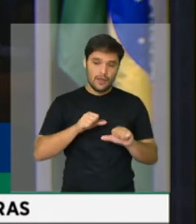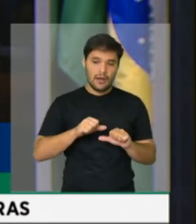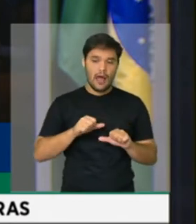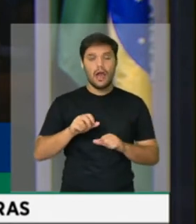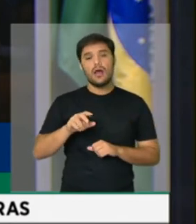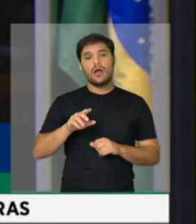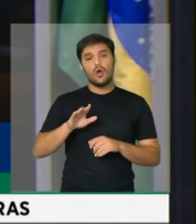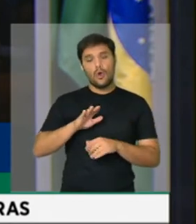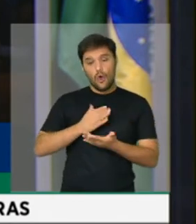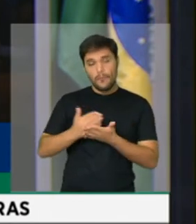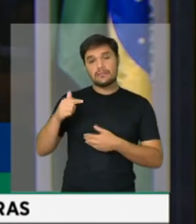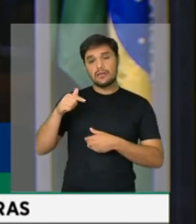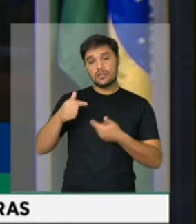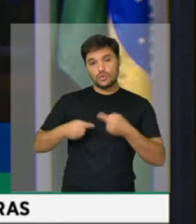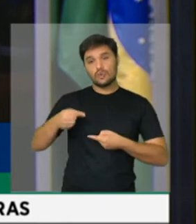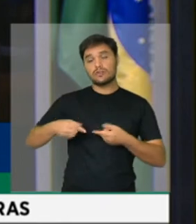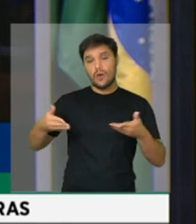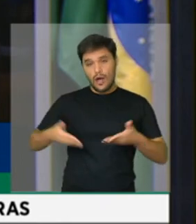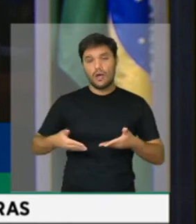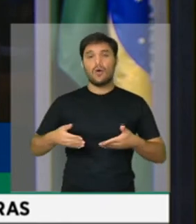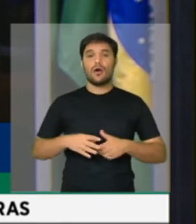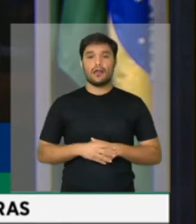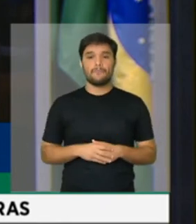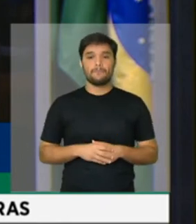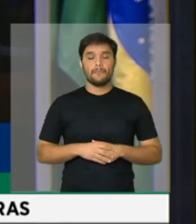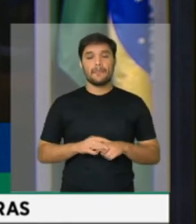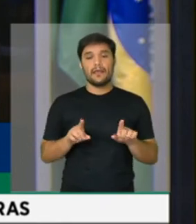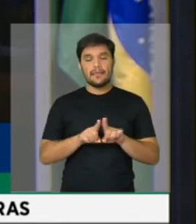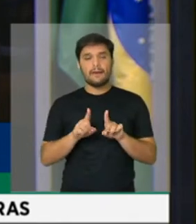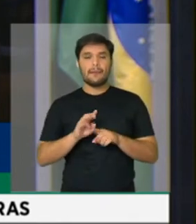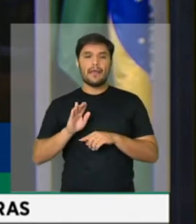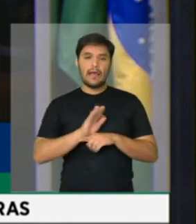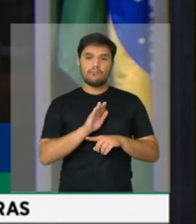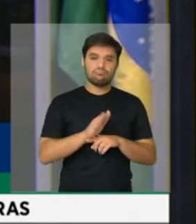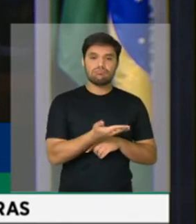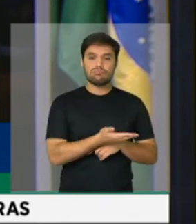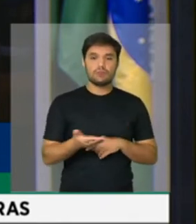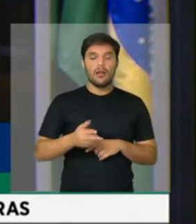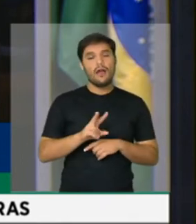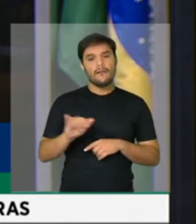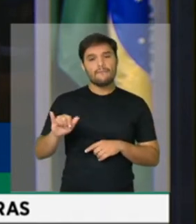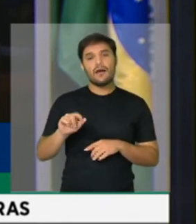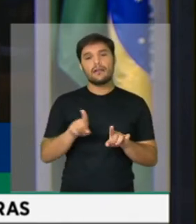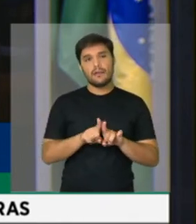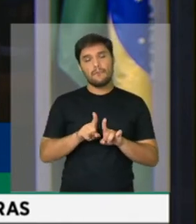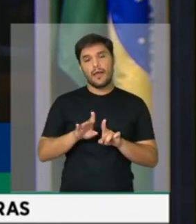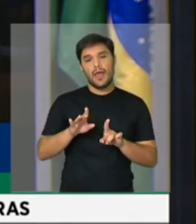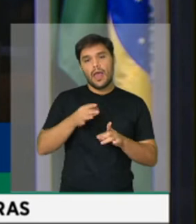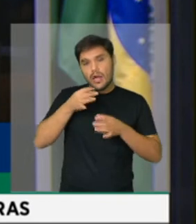SERÃO EXAUSTIVAMENTE NEGOCIADAS E CASO TENHA QUE FAZER ALGUM TIPO DE MODIFICAÇÃO, ESSA É UMA SUBEMENDA SUBSTITUTIVA